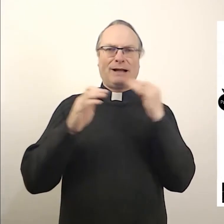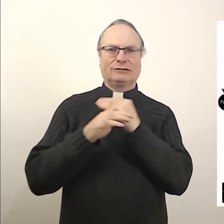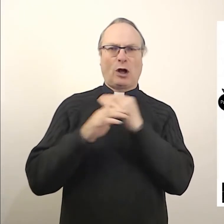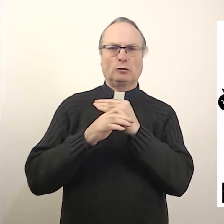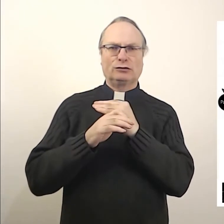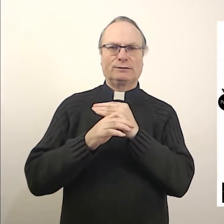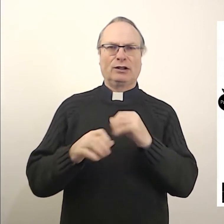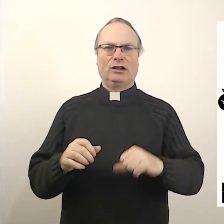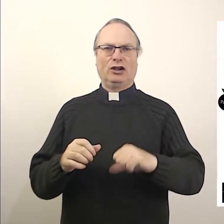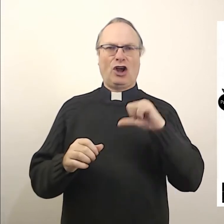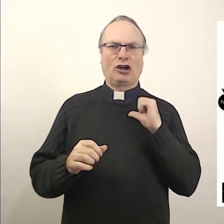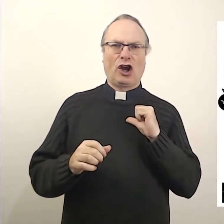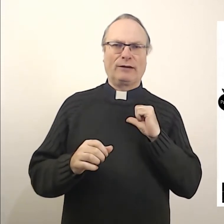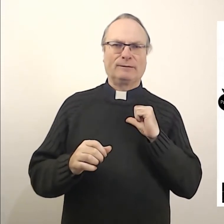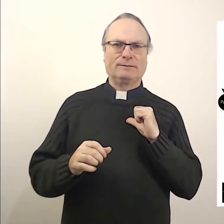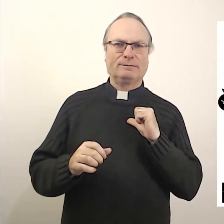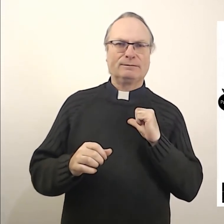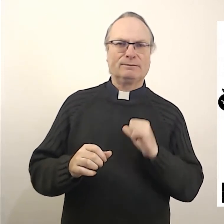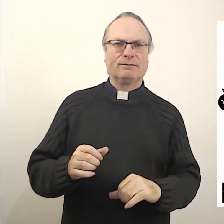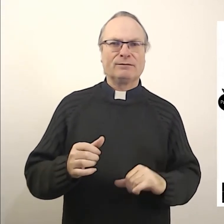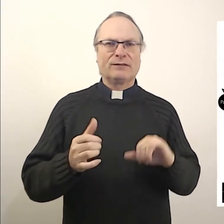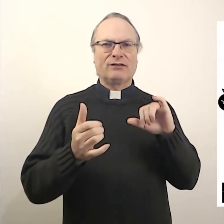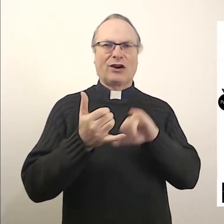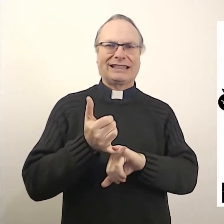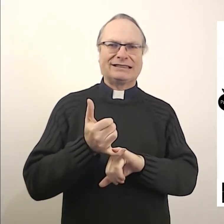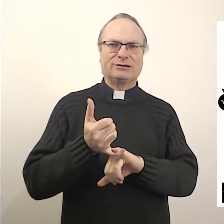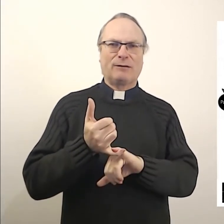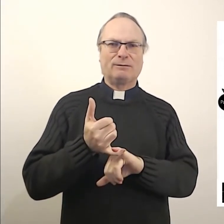Mensonge, orgueil, fornication,